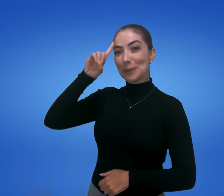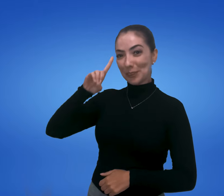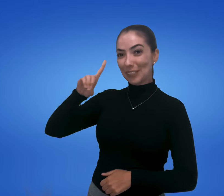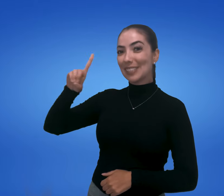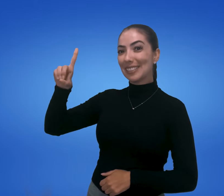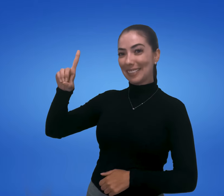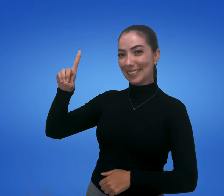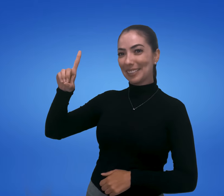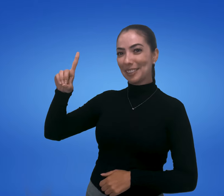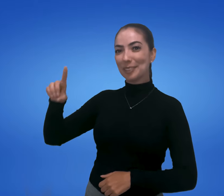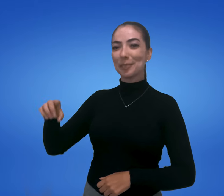"bom dia"